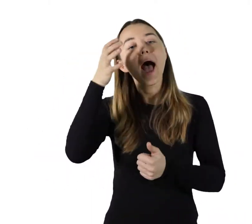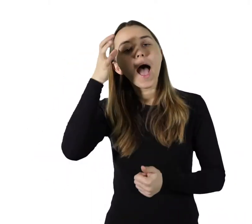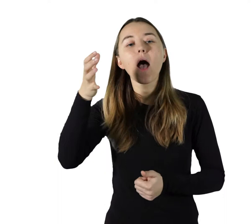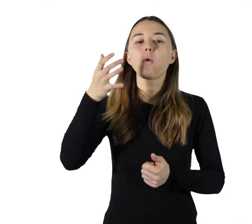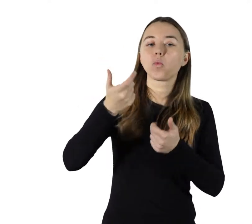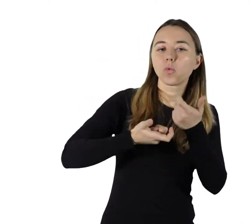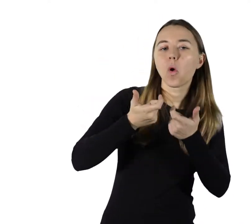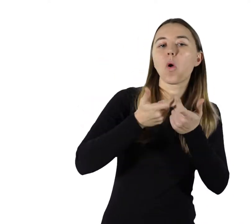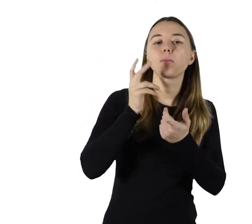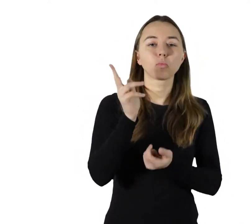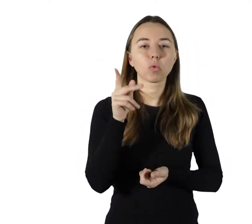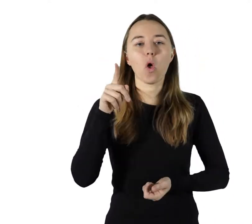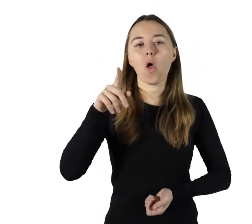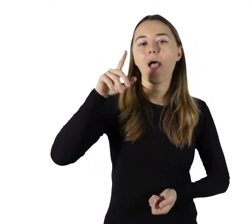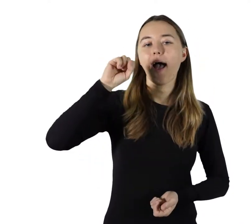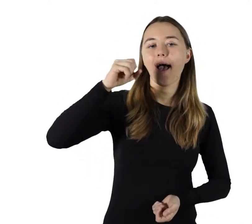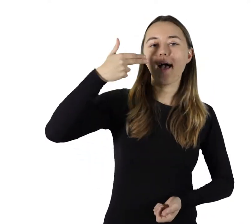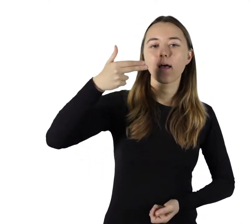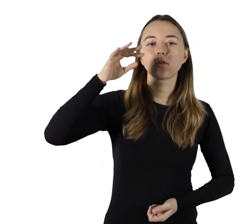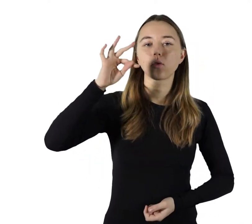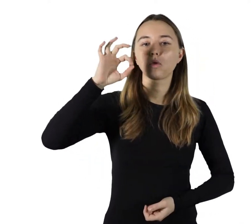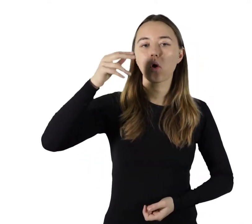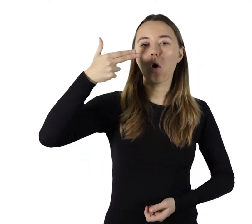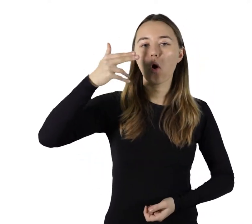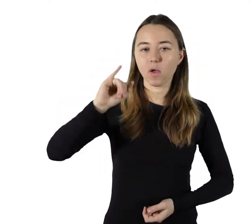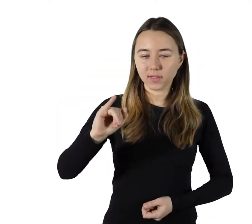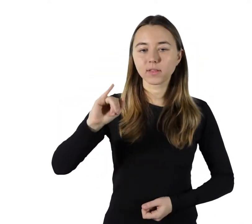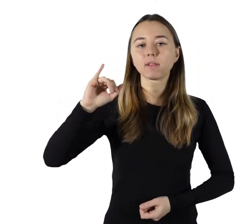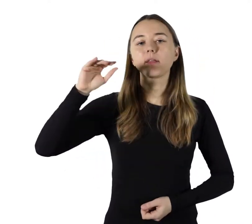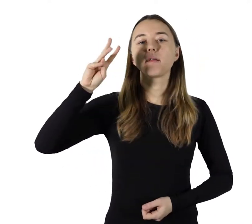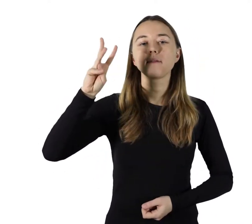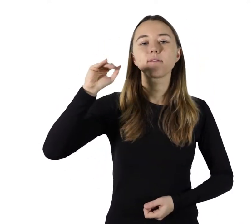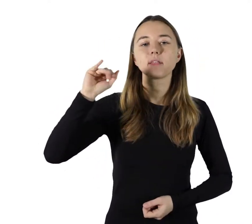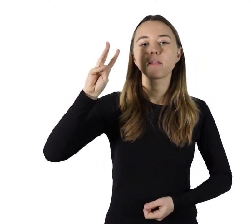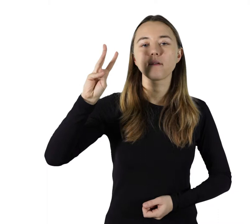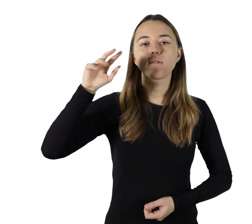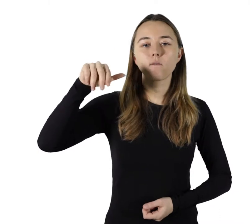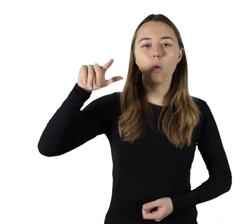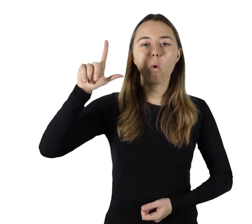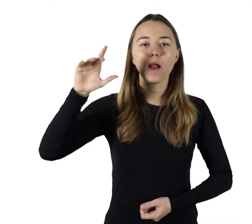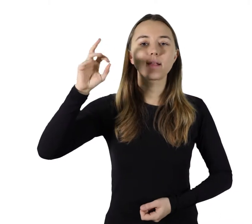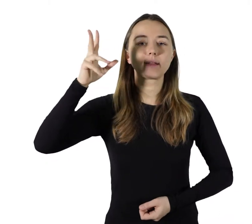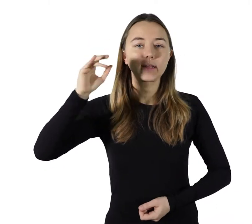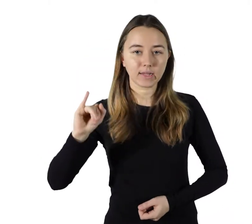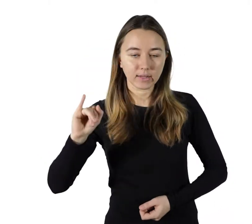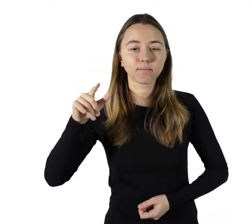a prace nad nim powierzono Antoniemu Wiwulskiemu.